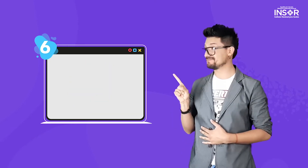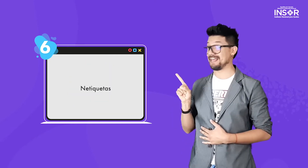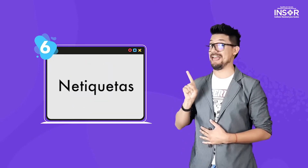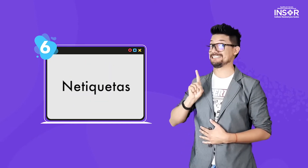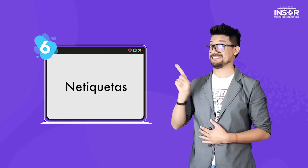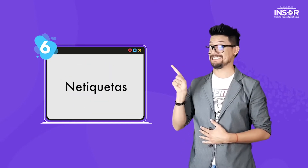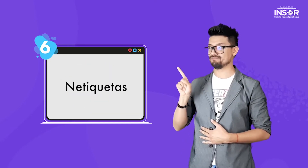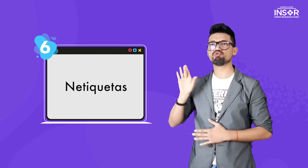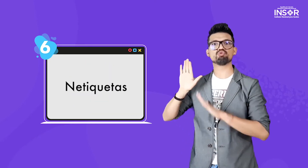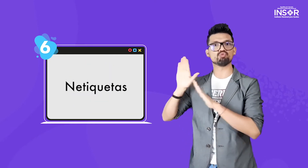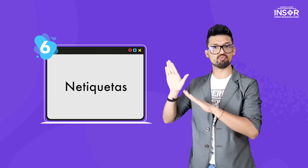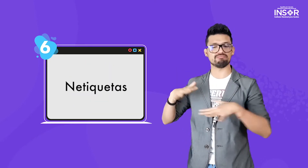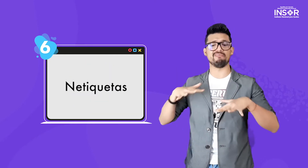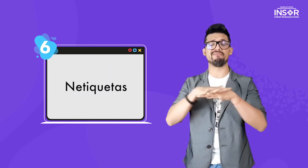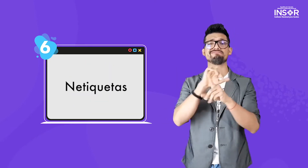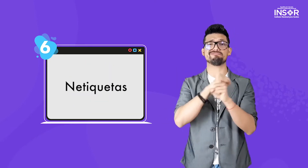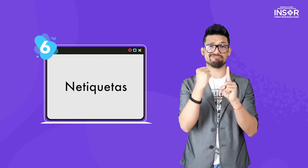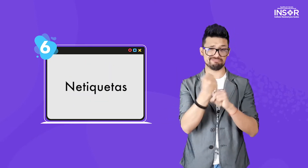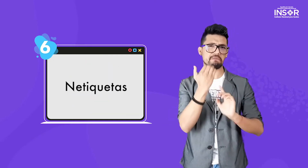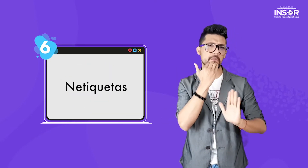tengamos en cuenta que cada red social: